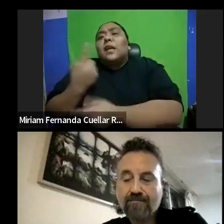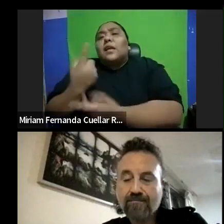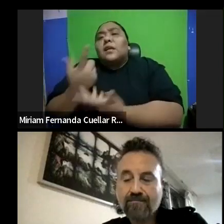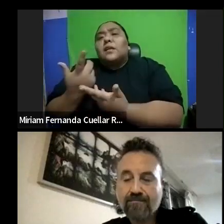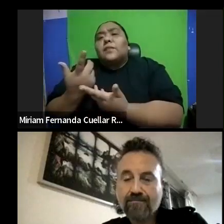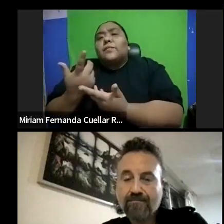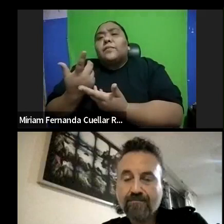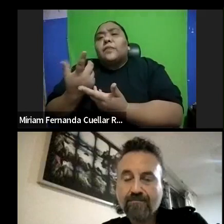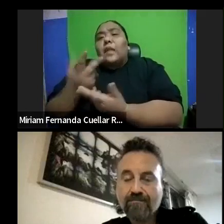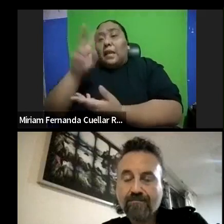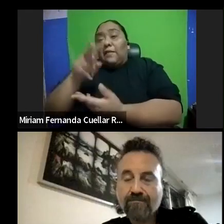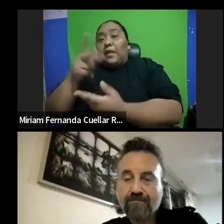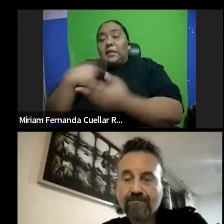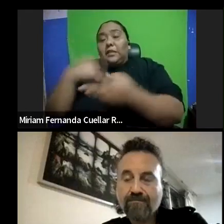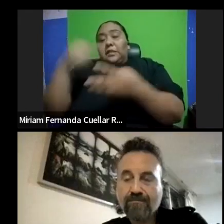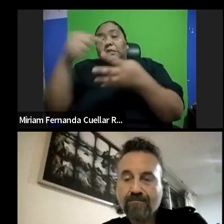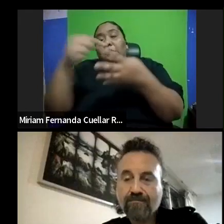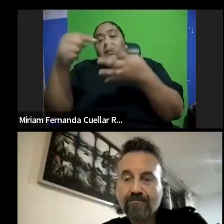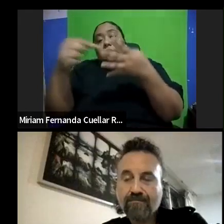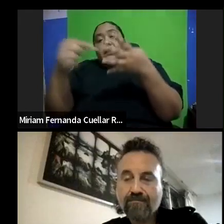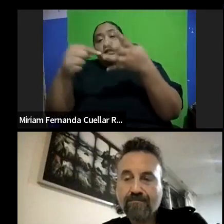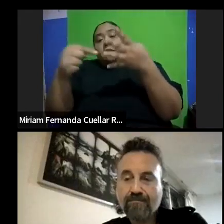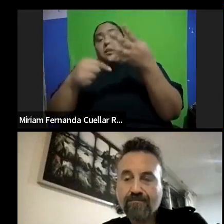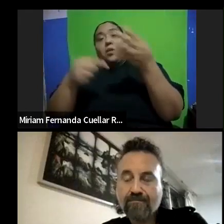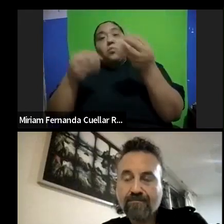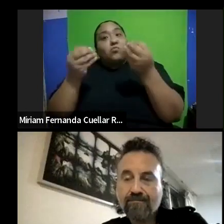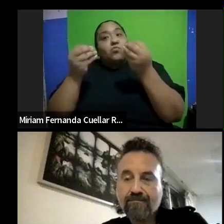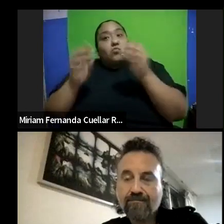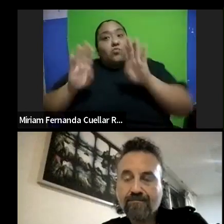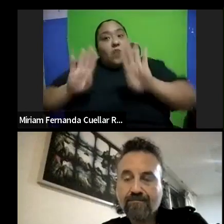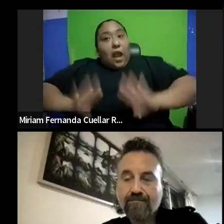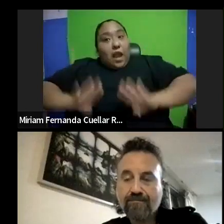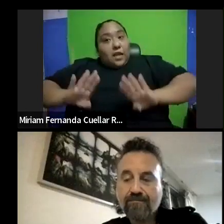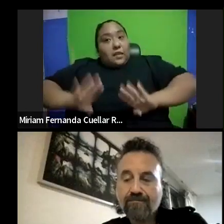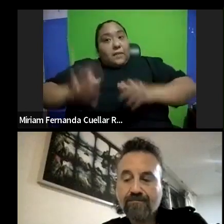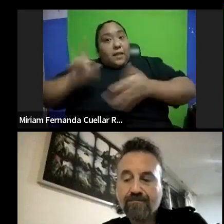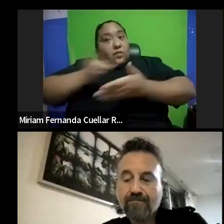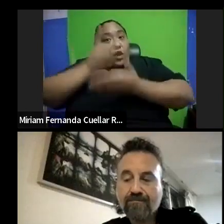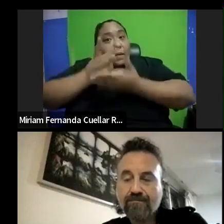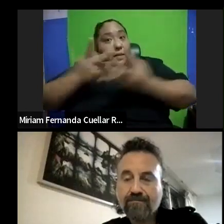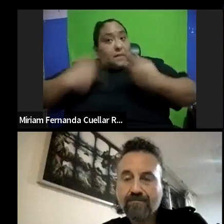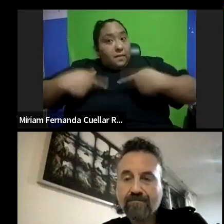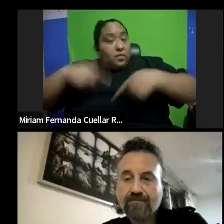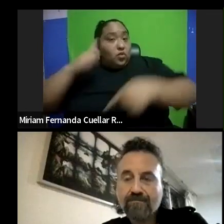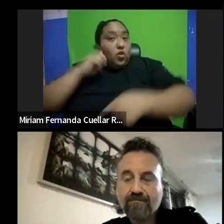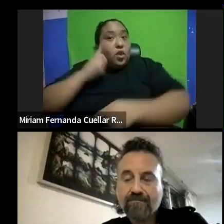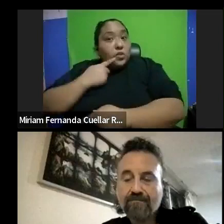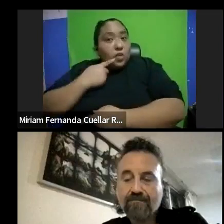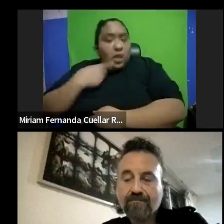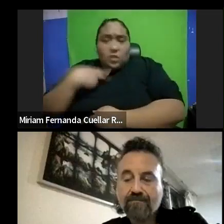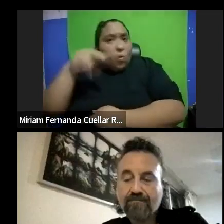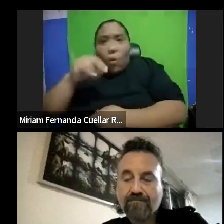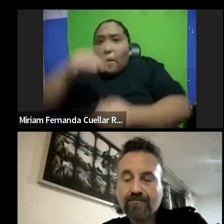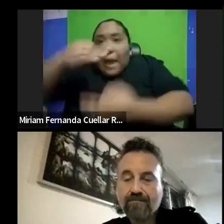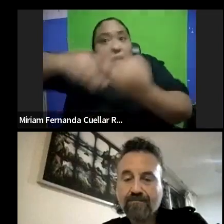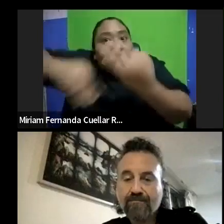tú De esto, porque realmente , si si son muchos factores. ctores, pero no solamente para las personas sordas, para todos